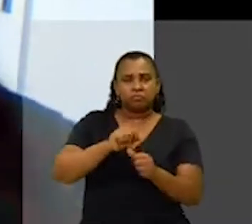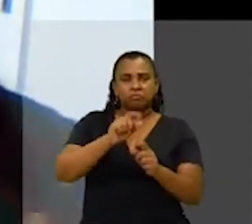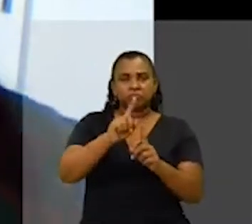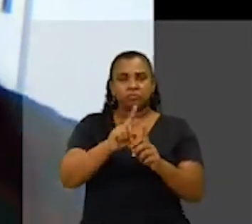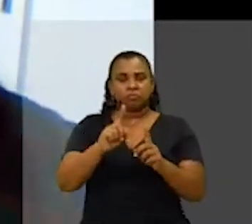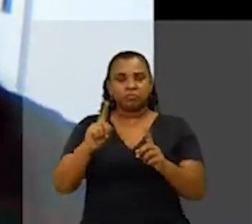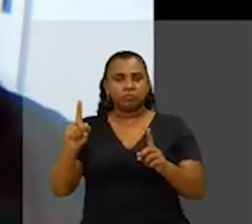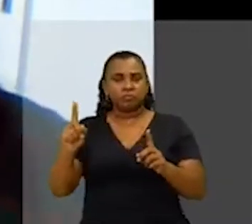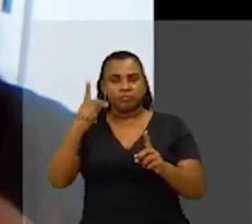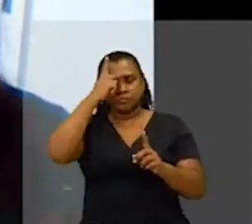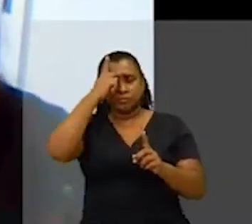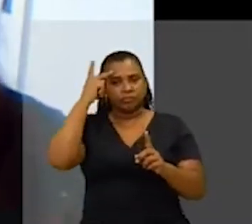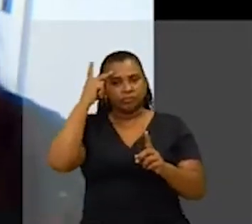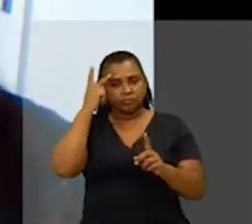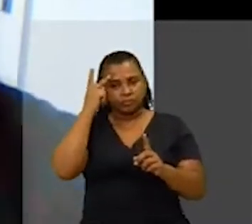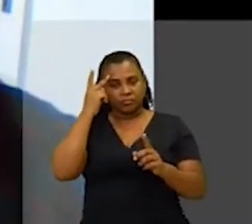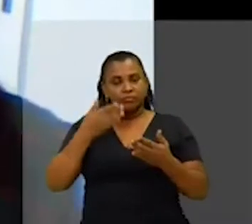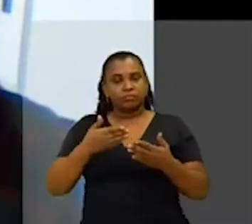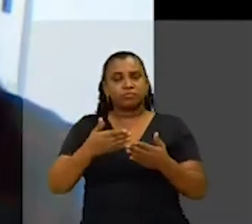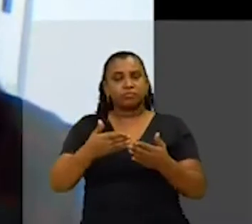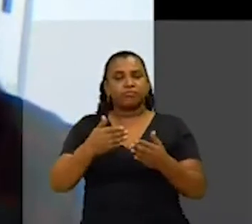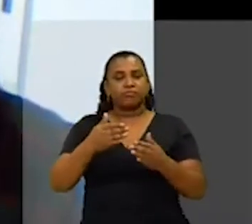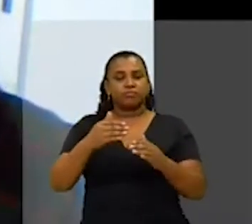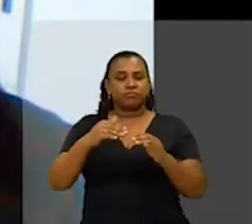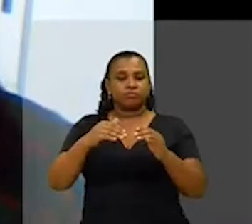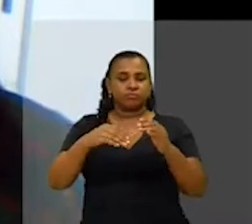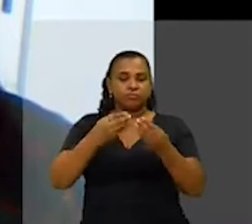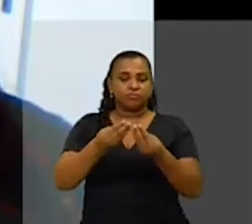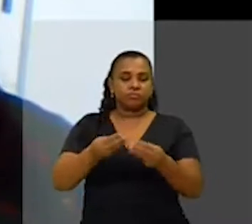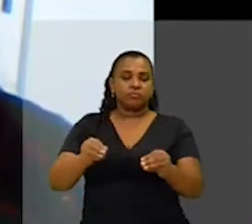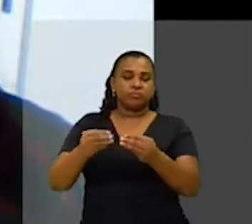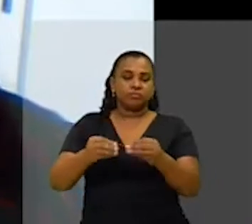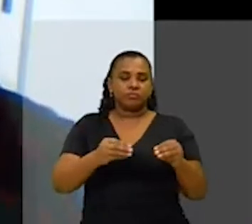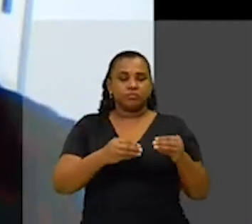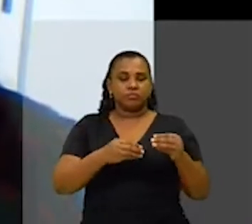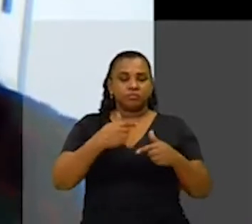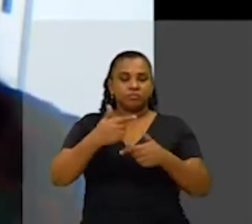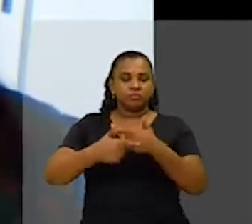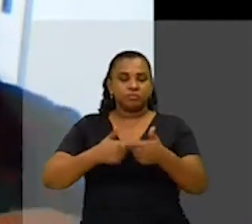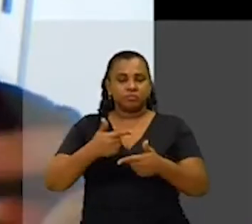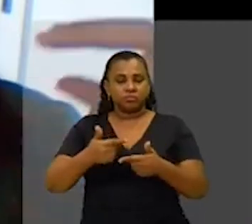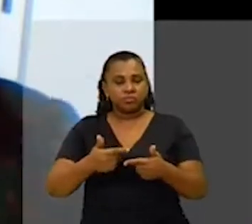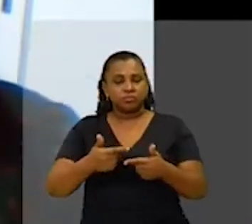levado algumas possíveis tensões e os mandatos coletivos EA negligência são suficientes tanto